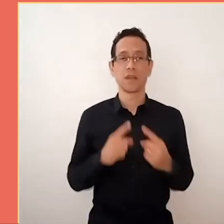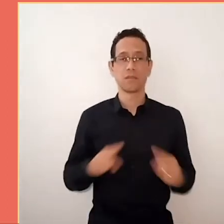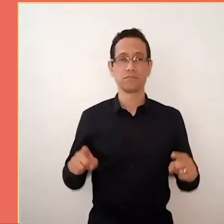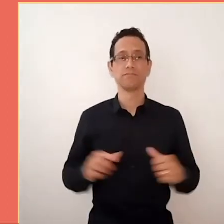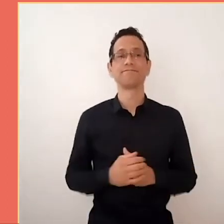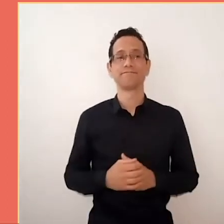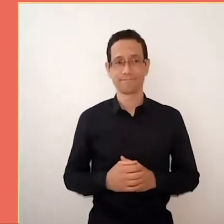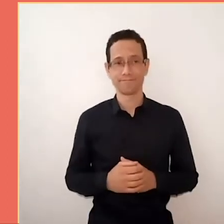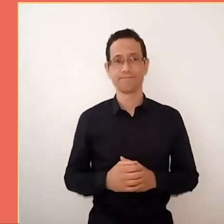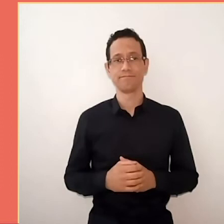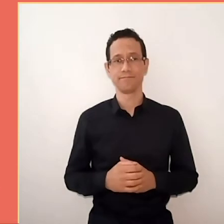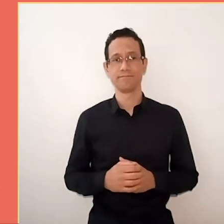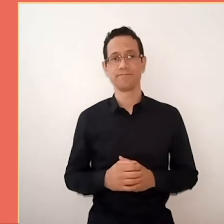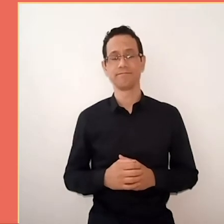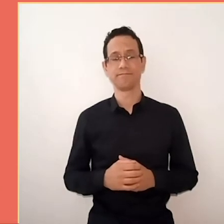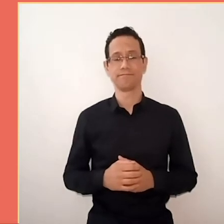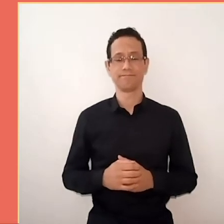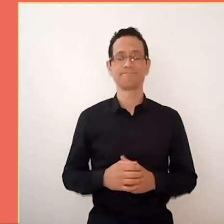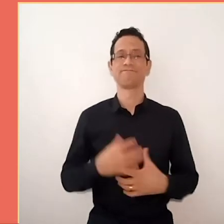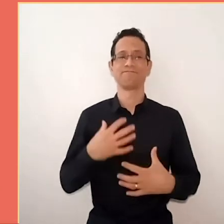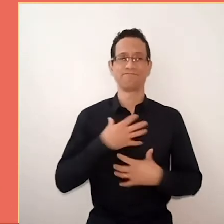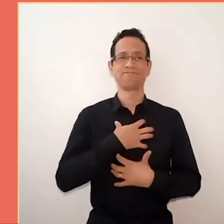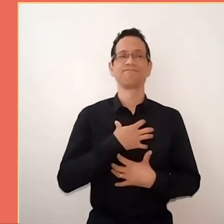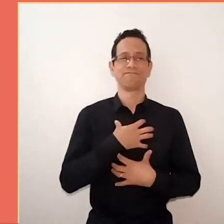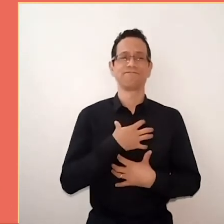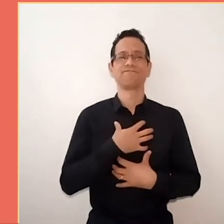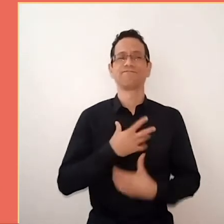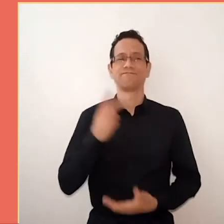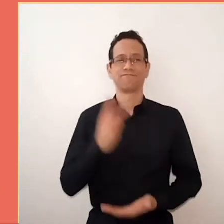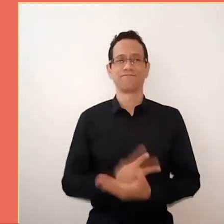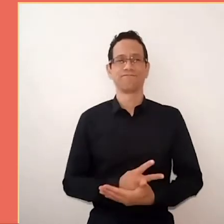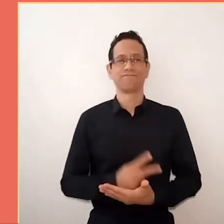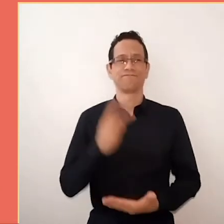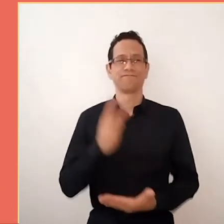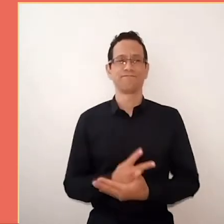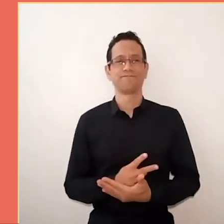Eu lamento toda vez que eu ouço Rádio Mec,